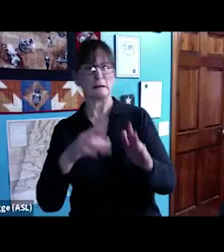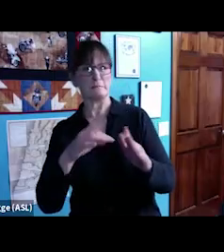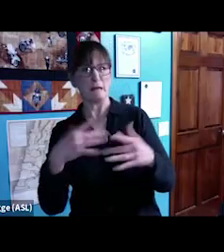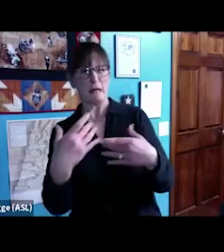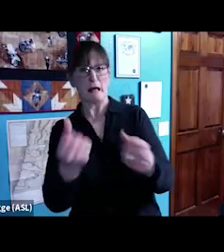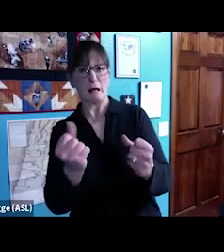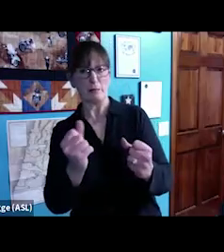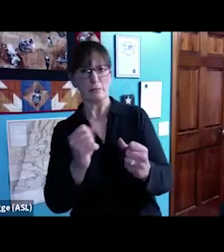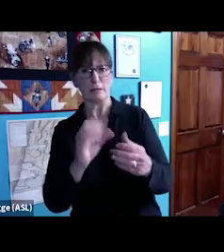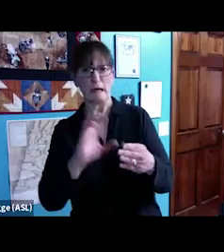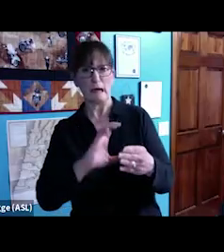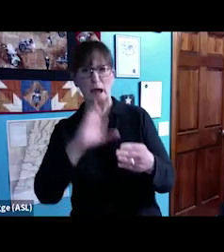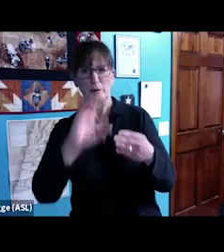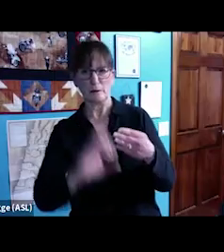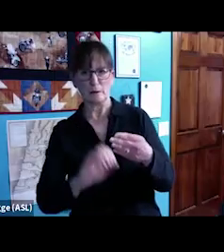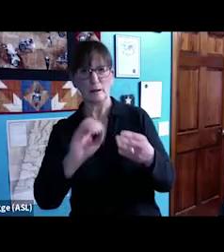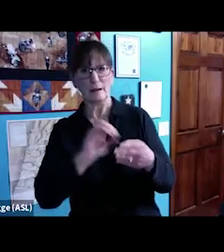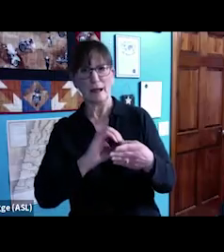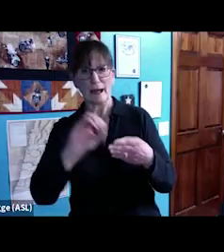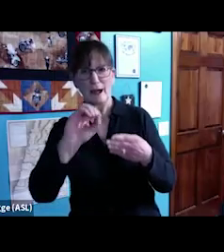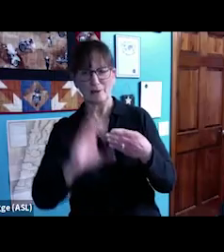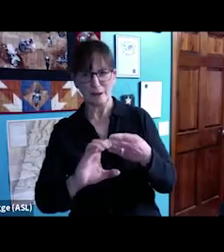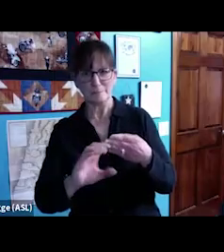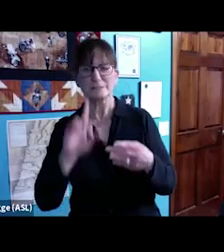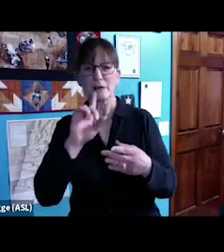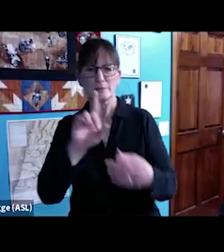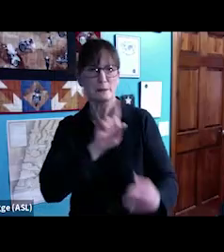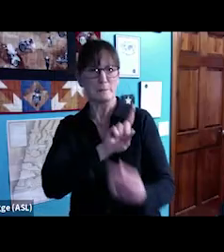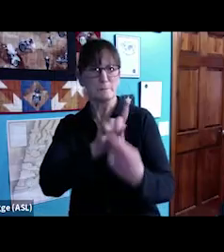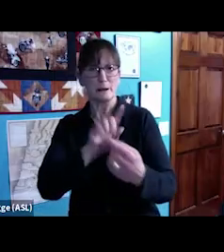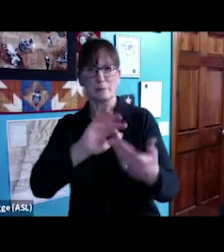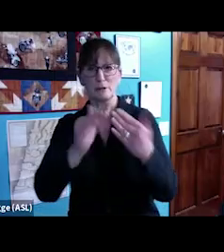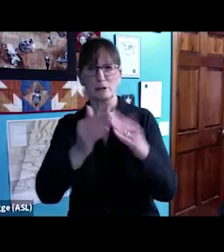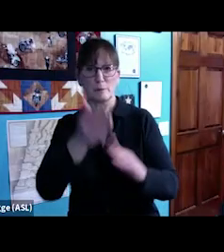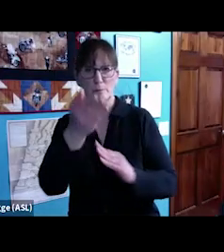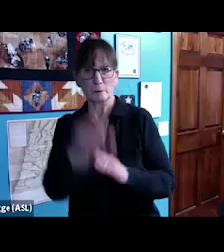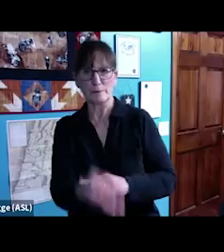Y luego, debido a que PATH y sus clientes son tan únicos,